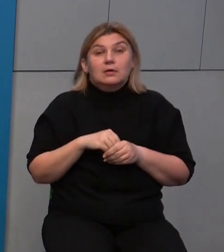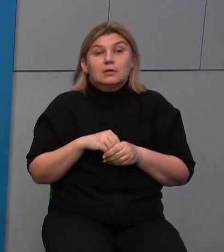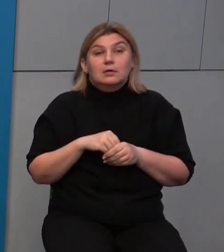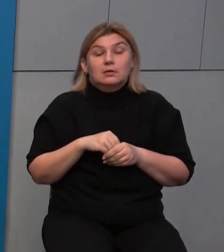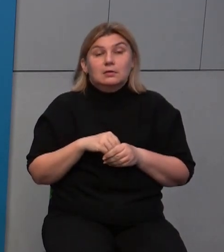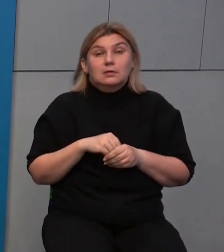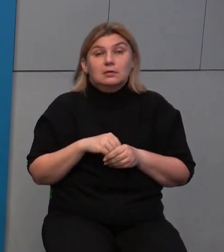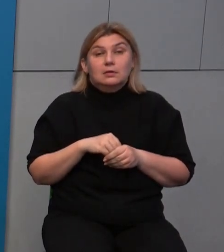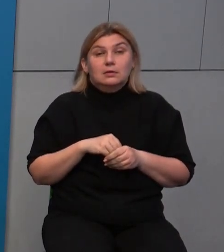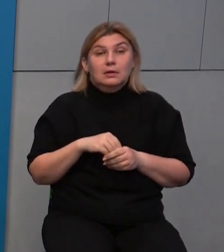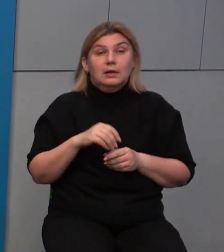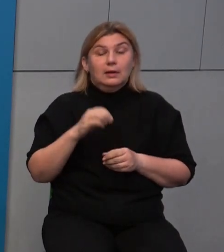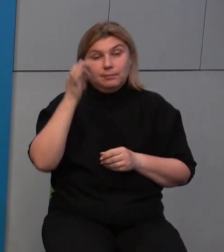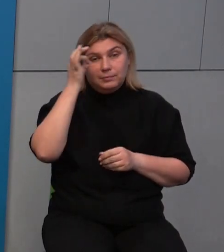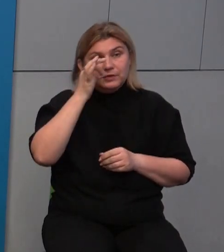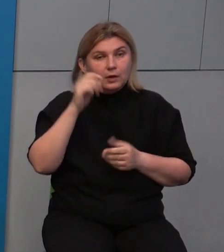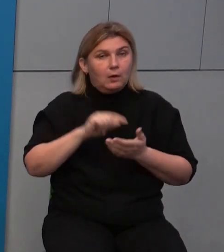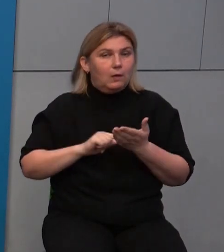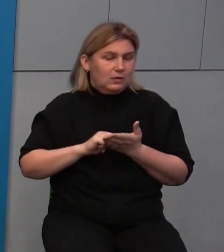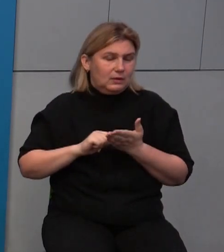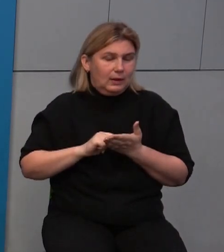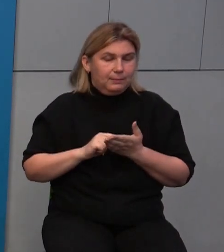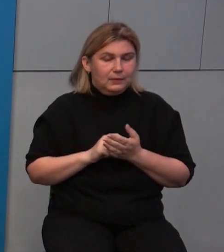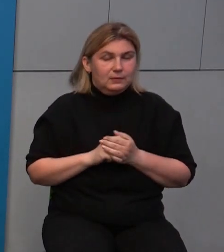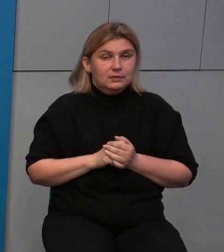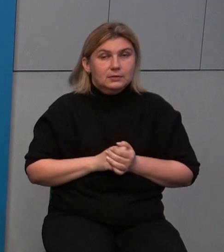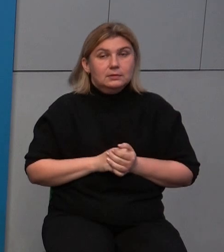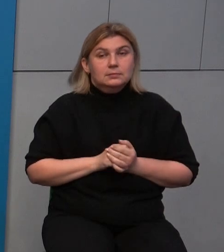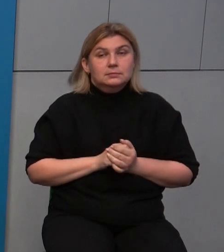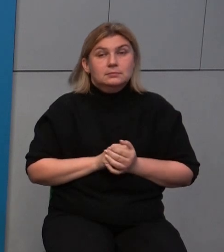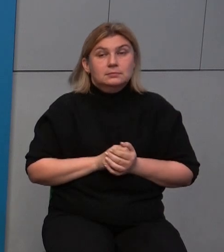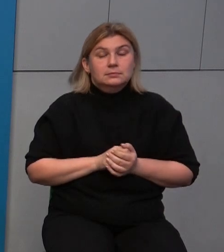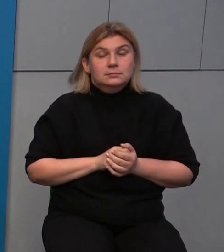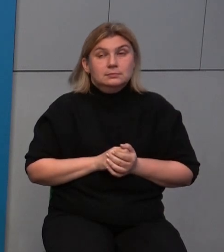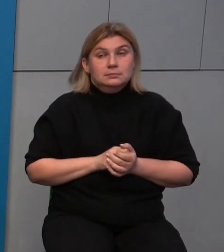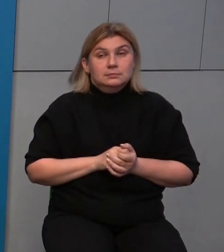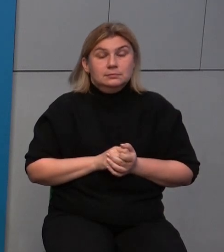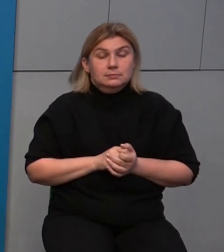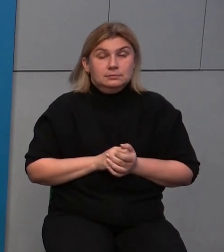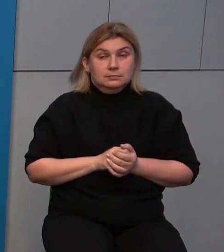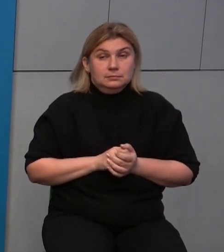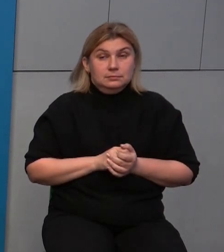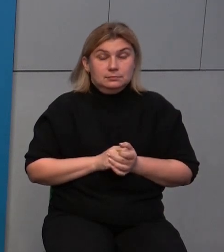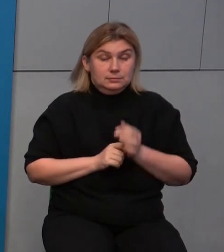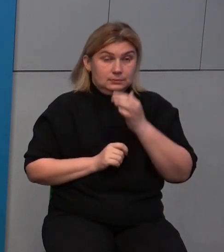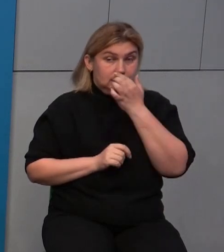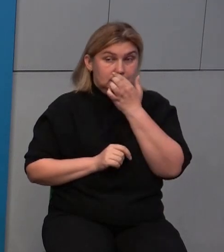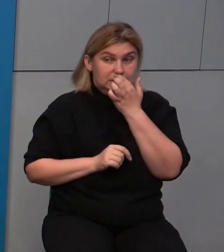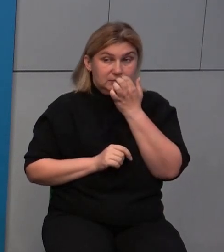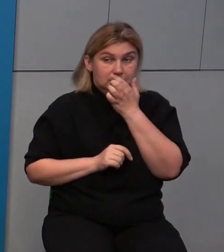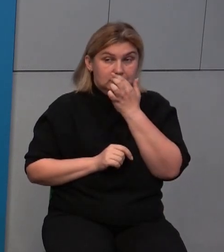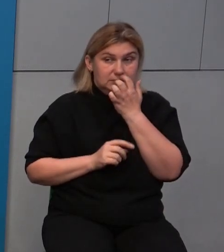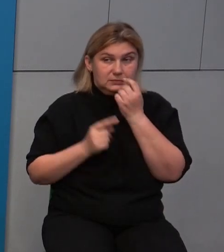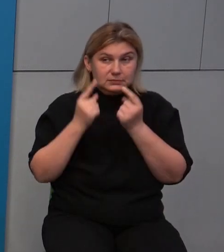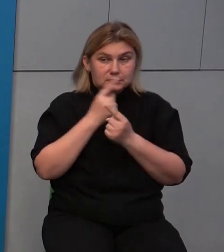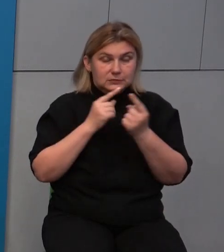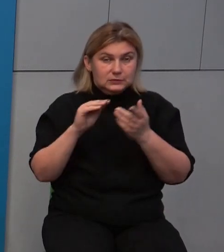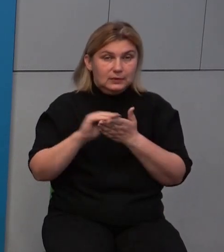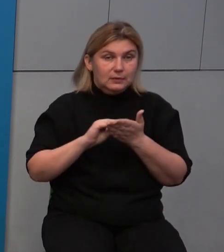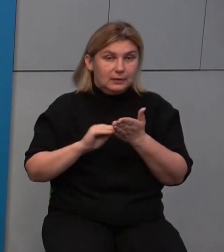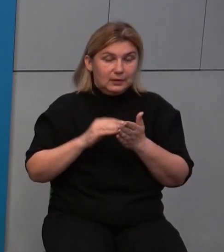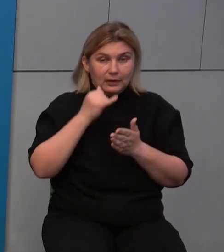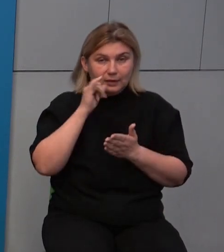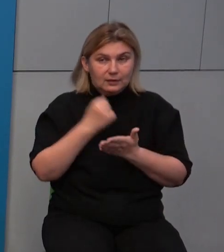psychodelików, to wydaje mi się, że ta korespondencja ich dwóch